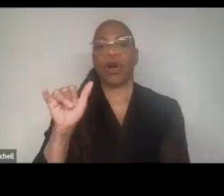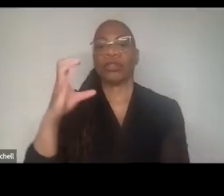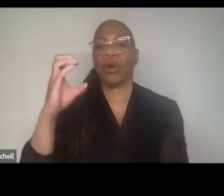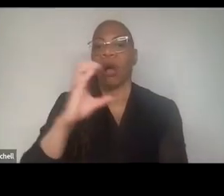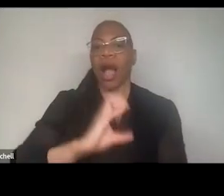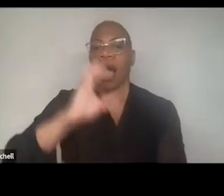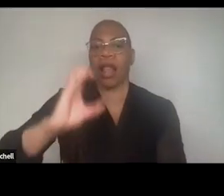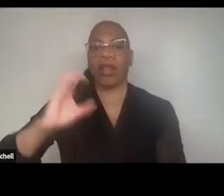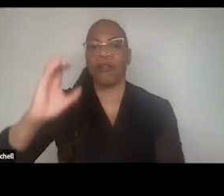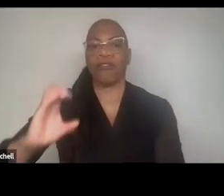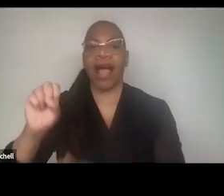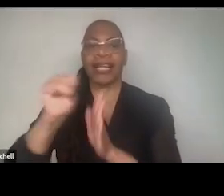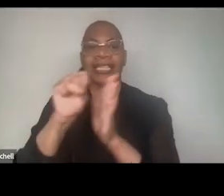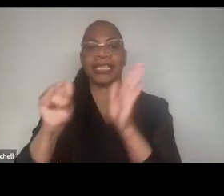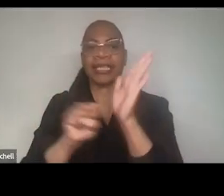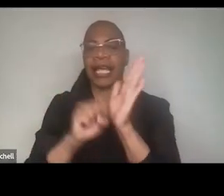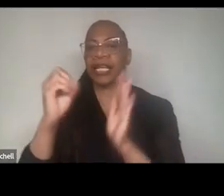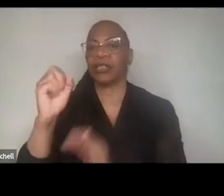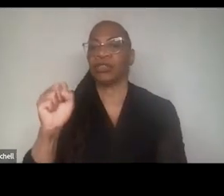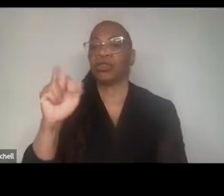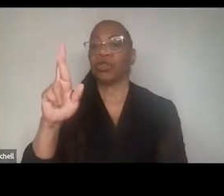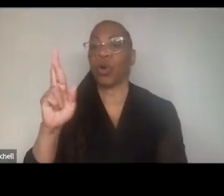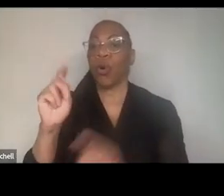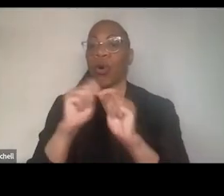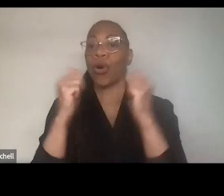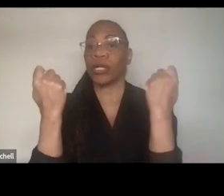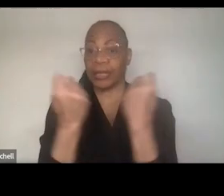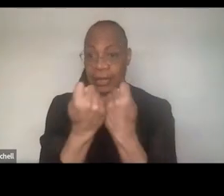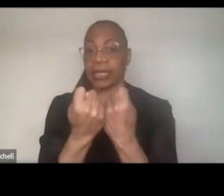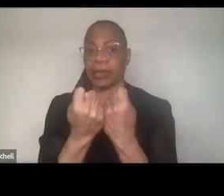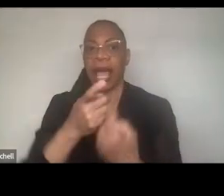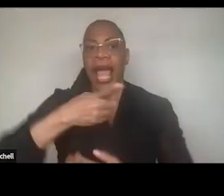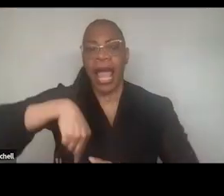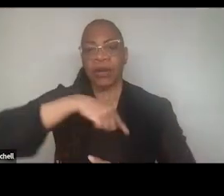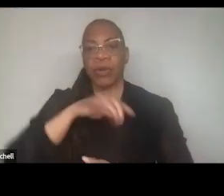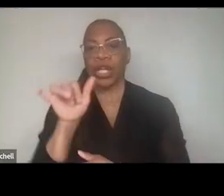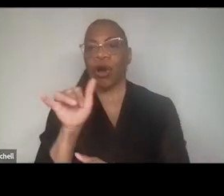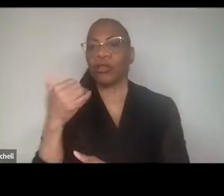de Easter Seals en Colorado. Tenemos la suerte de tener a Richard,